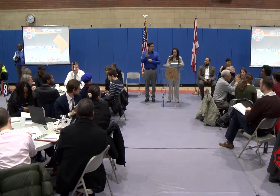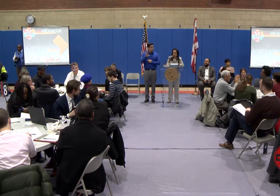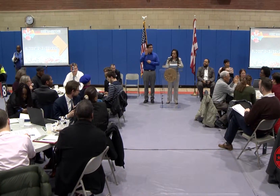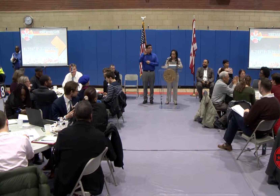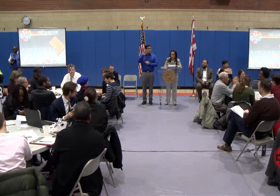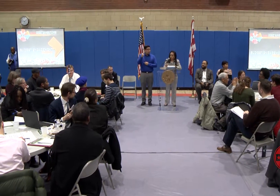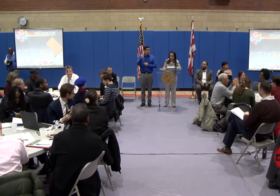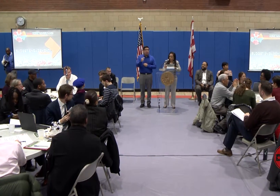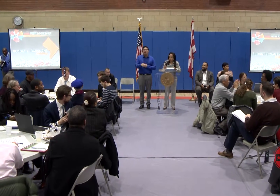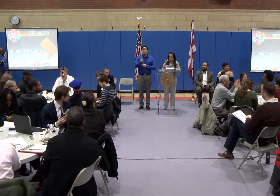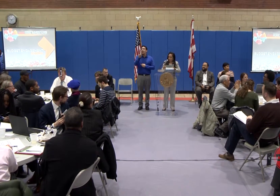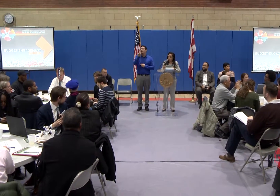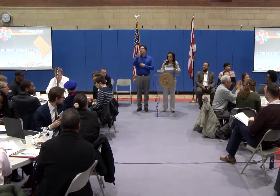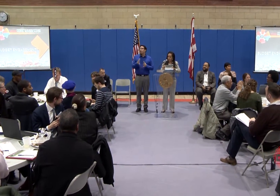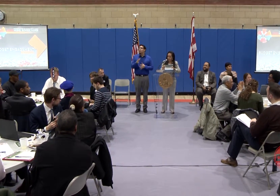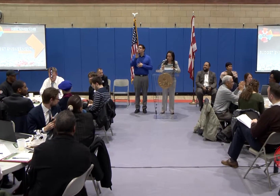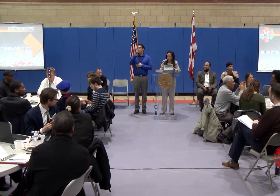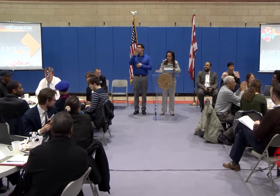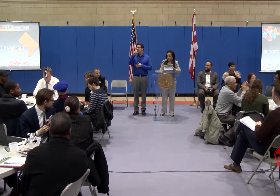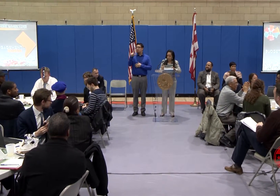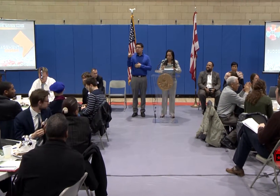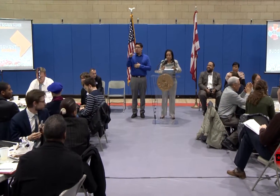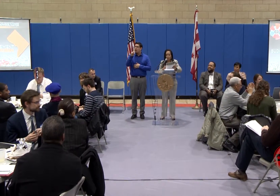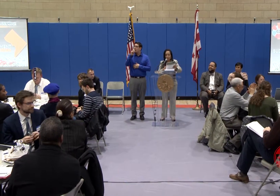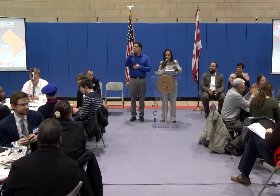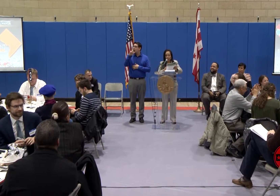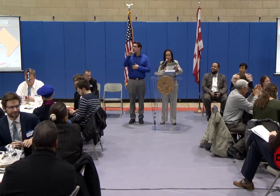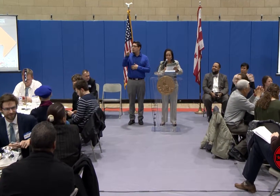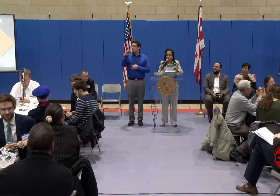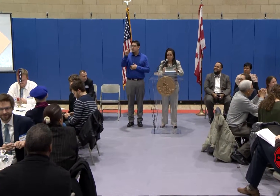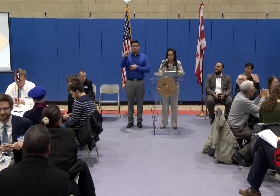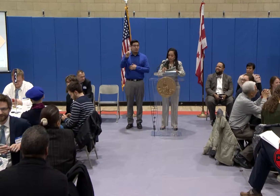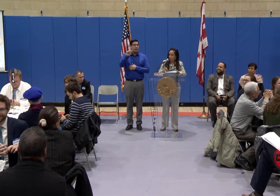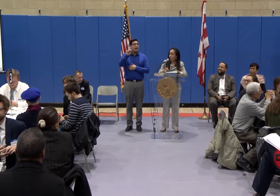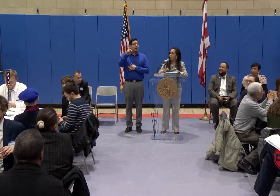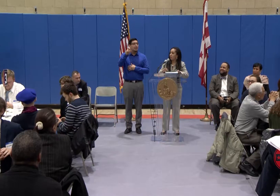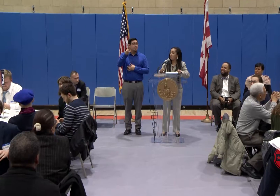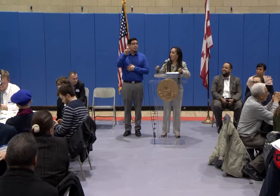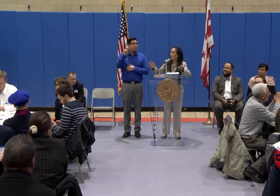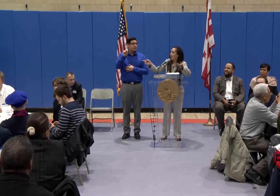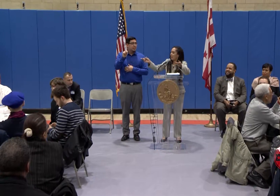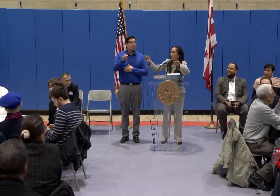DIRECTOR MITCHELL, DIRECTOR DONALDSON, SMITH, ARE THEY